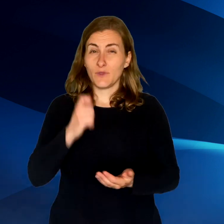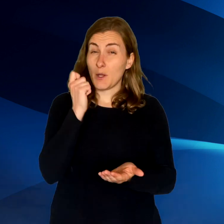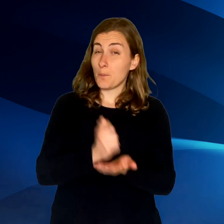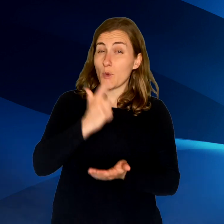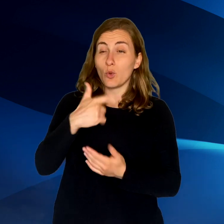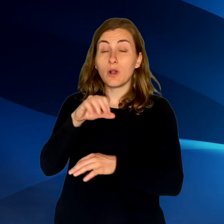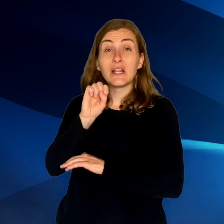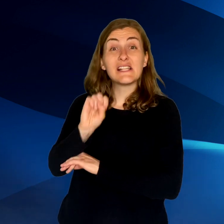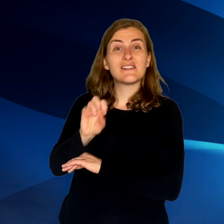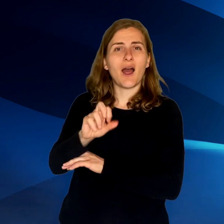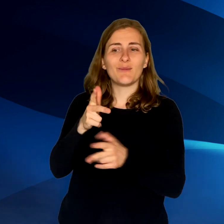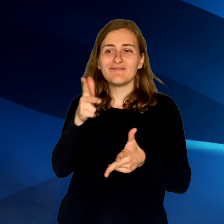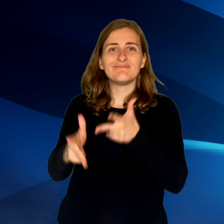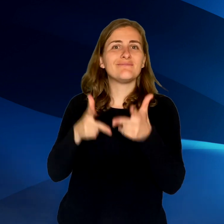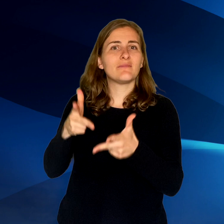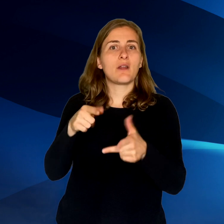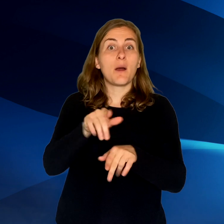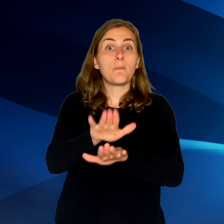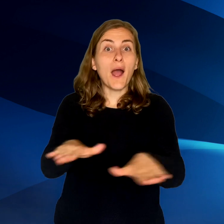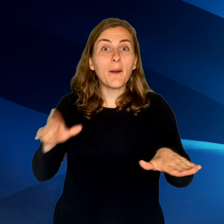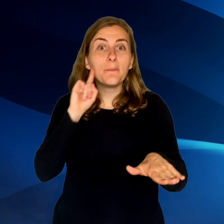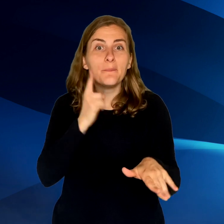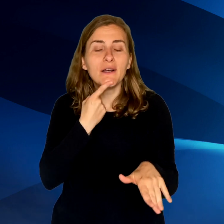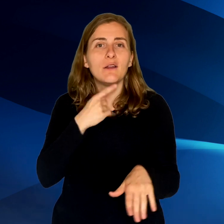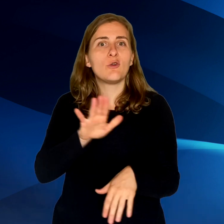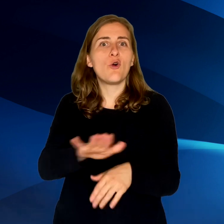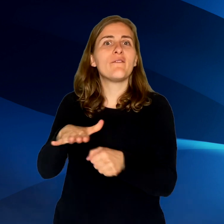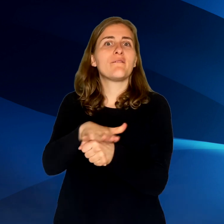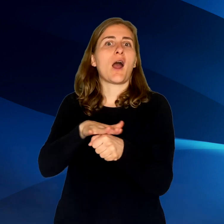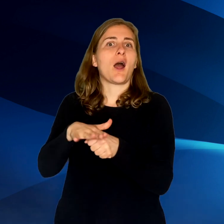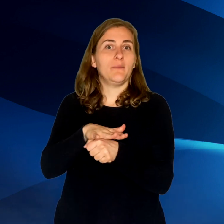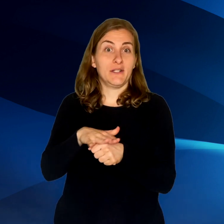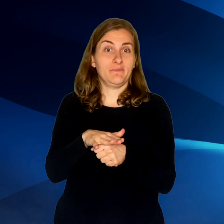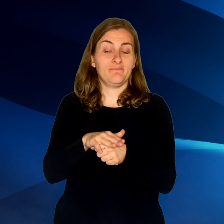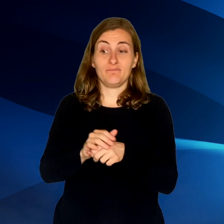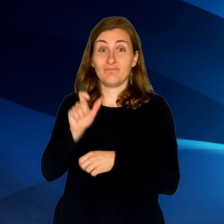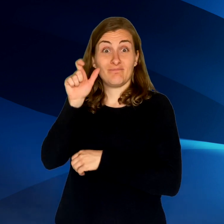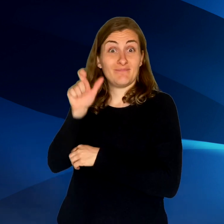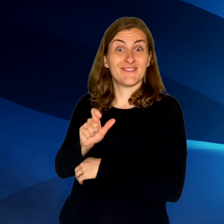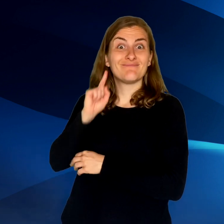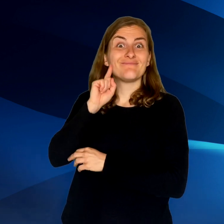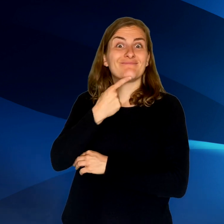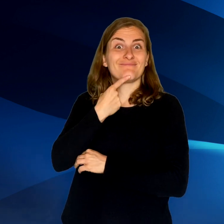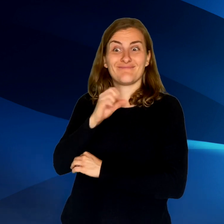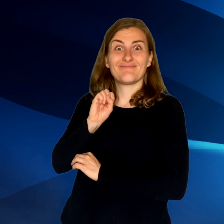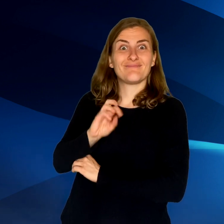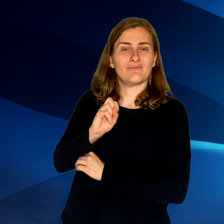Di particolare interesse risulta l’insegnamento della lingua dei segni in relazione all’istruzione dei bambini sordi, dei membri della loro famiglia e dei tutori.